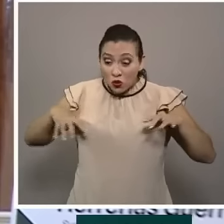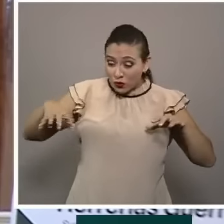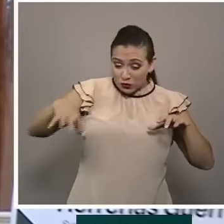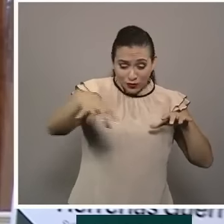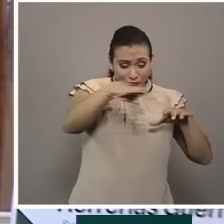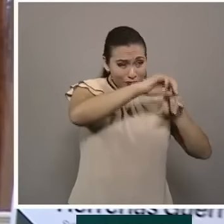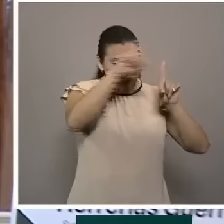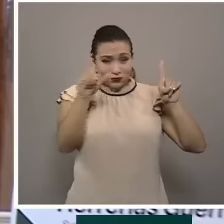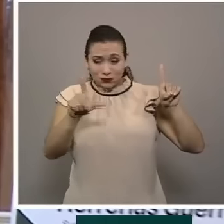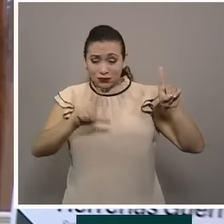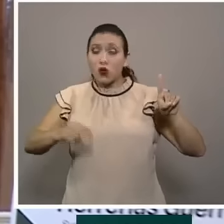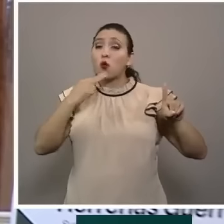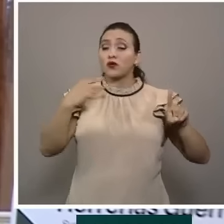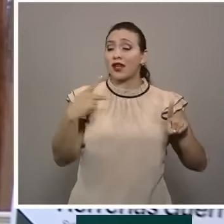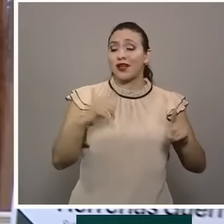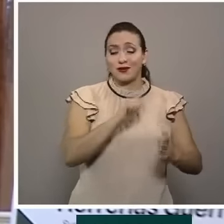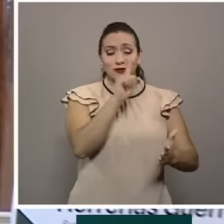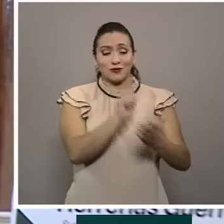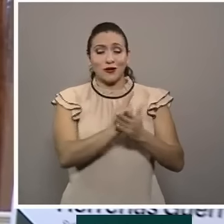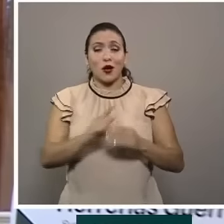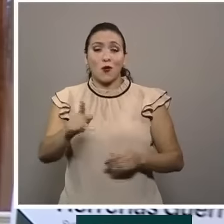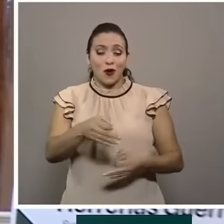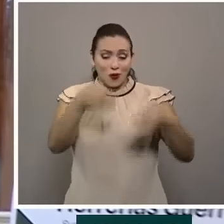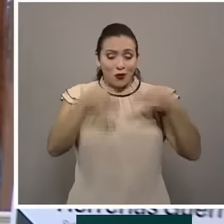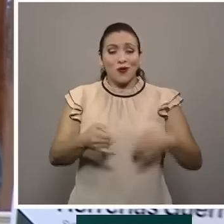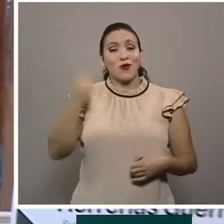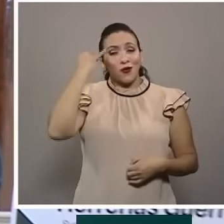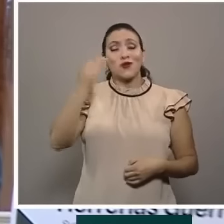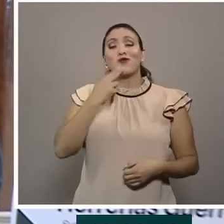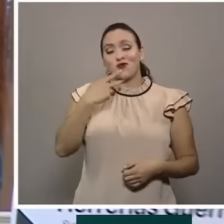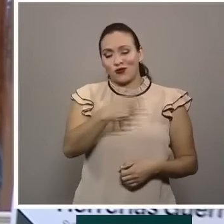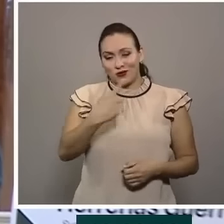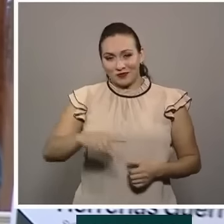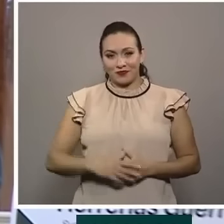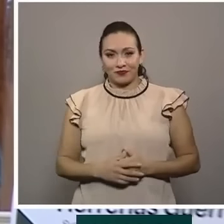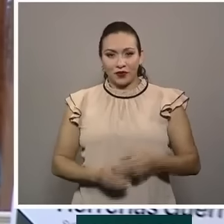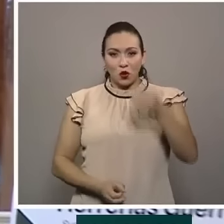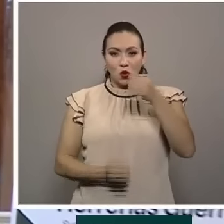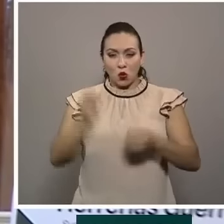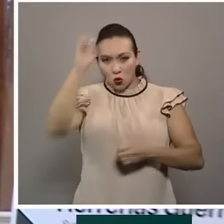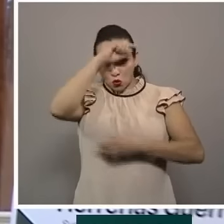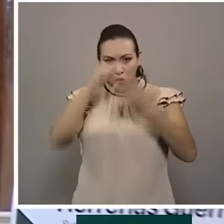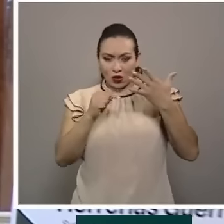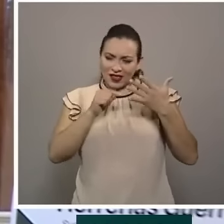normativos de los pueblos los originarios. Una justicia pluricultural es, por lo tanto,